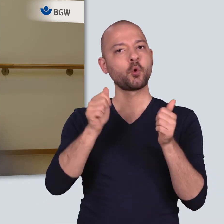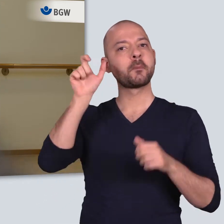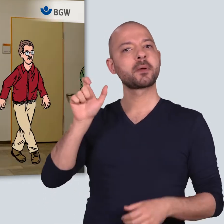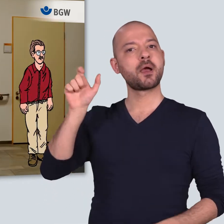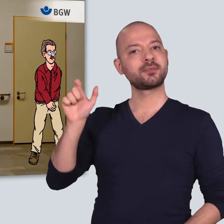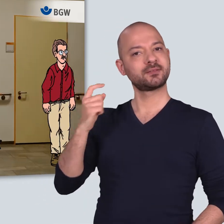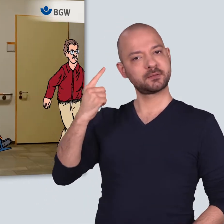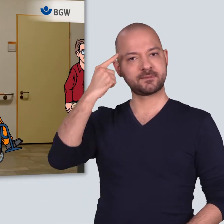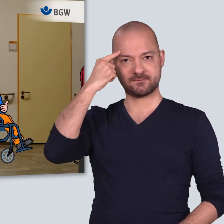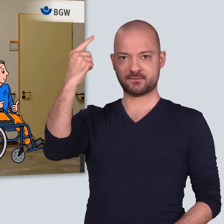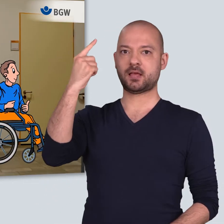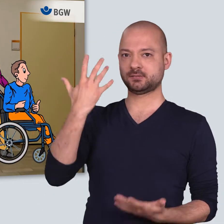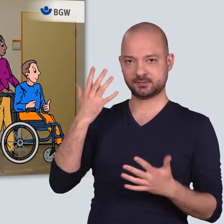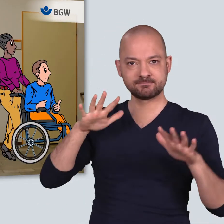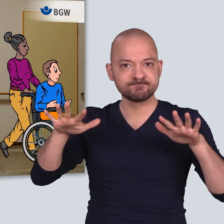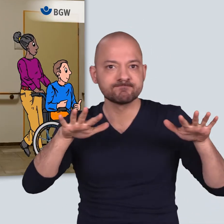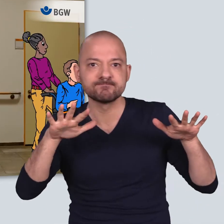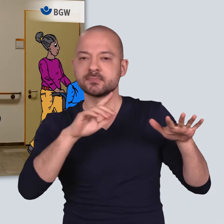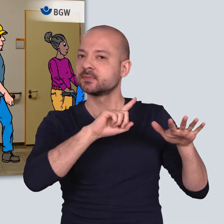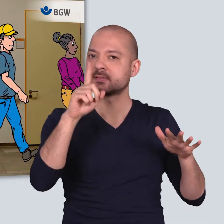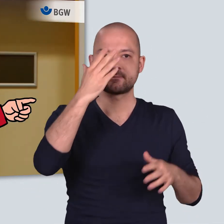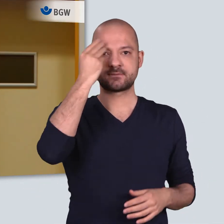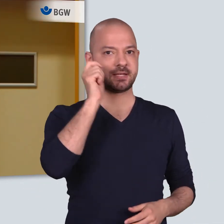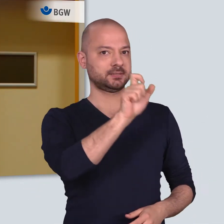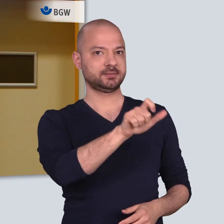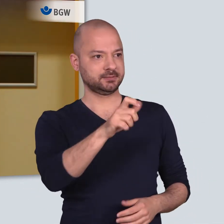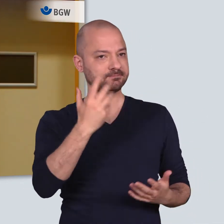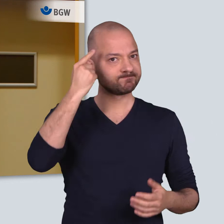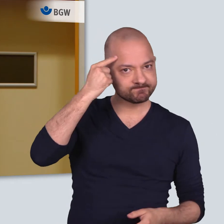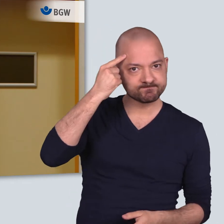Zum Glück wissen die Paten, an wen sie denken sollen. Deshalb wird niemals jemand vergessen.